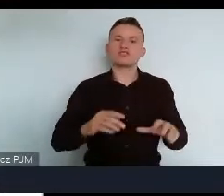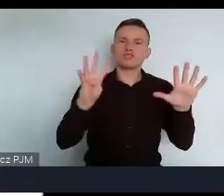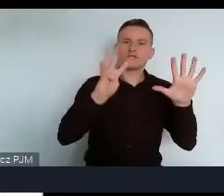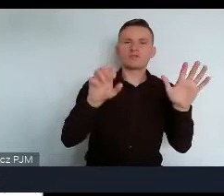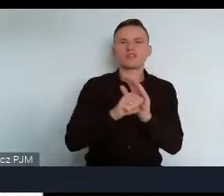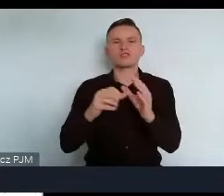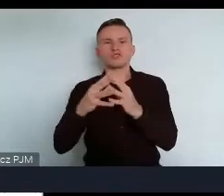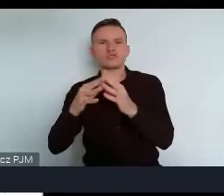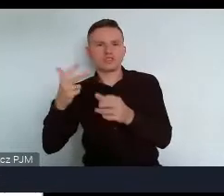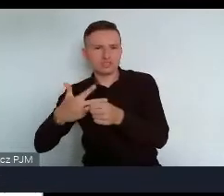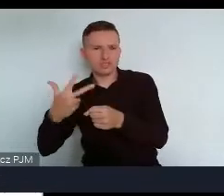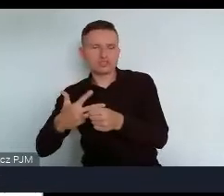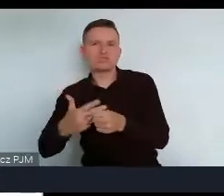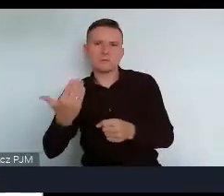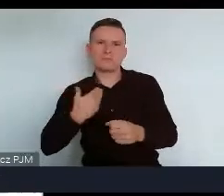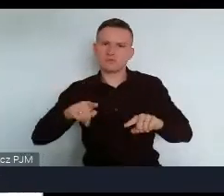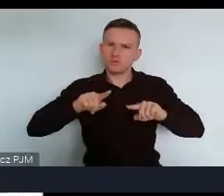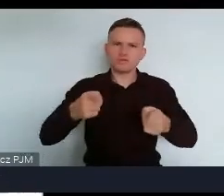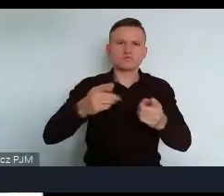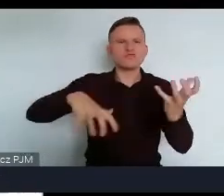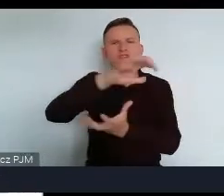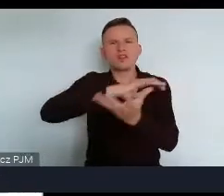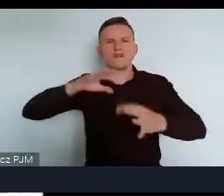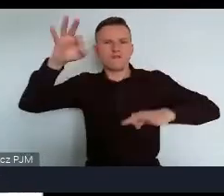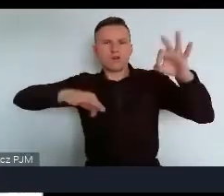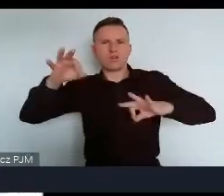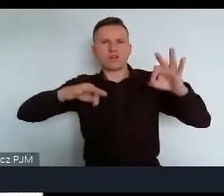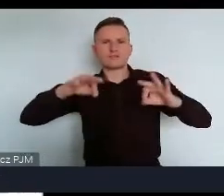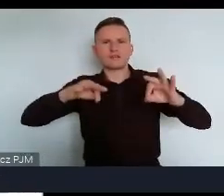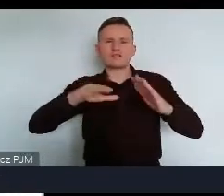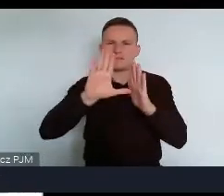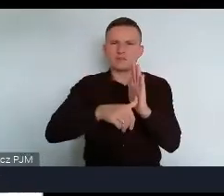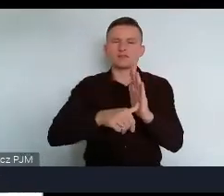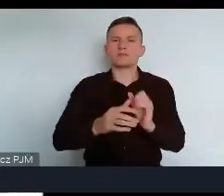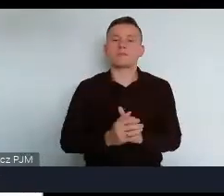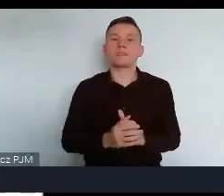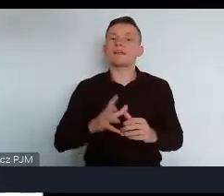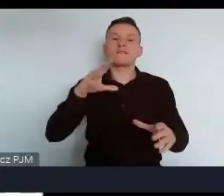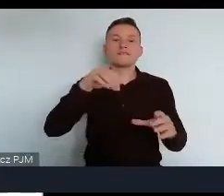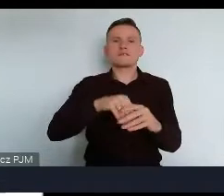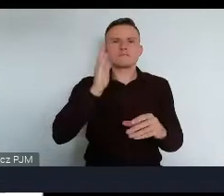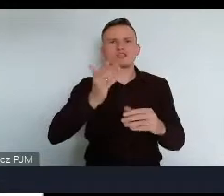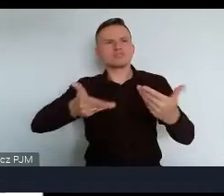zorganizujemy na Światowym Forum Miejskim sesję, podczas której podzielimy się kolejnymi przykładami miast